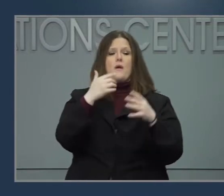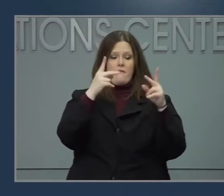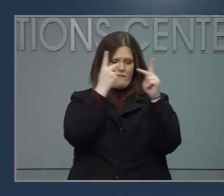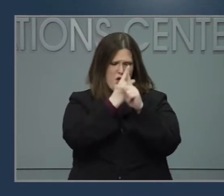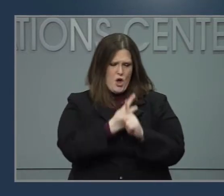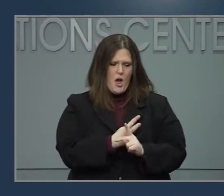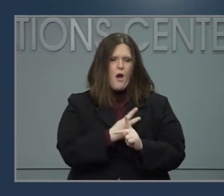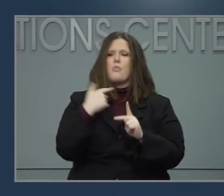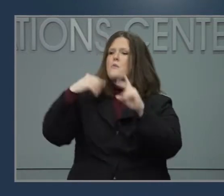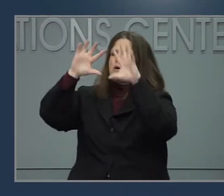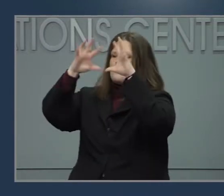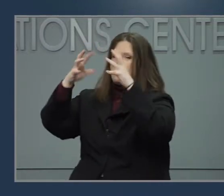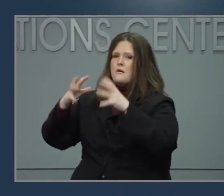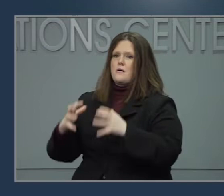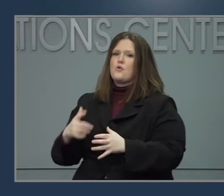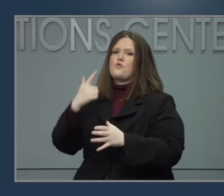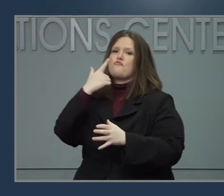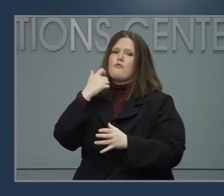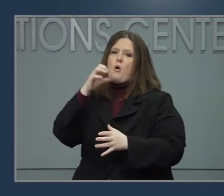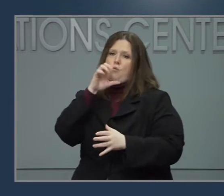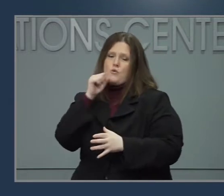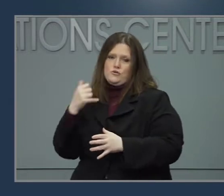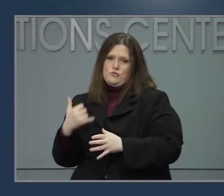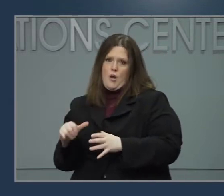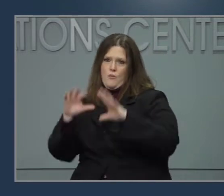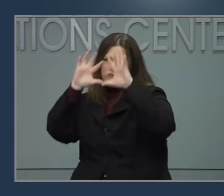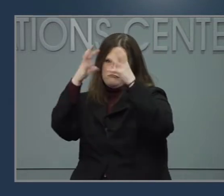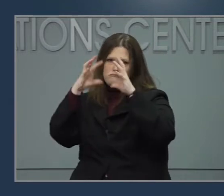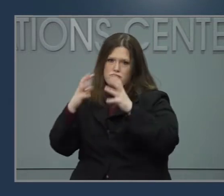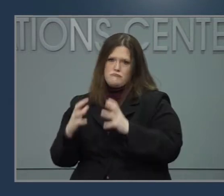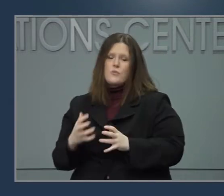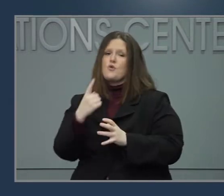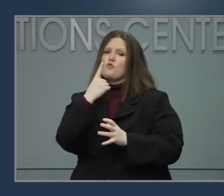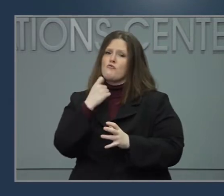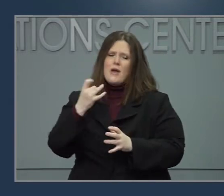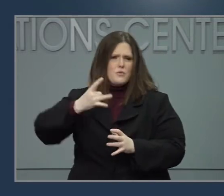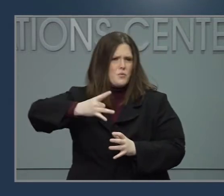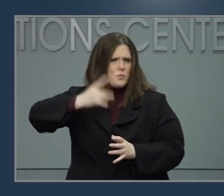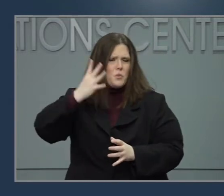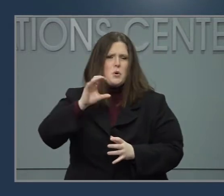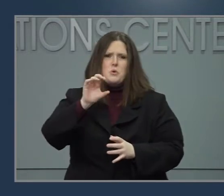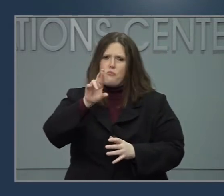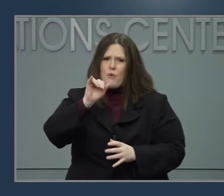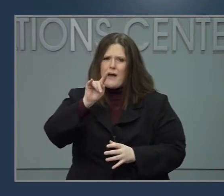describir la propagación viral y el impacto en la capacidad de atención médica. El rojo